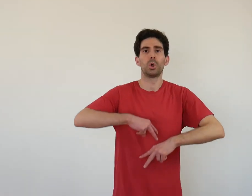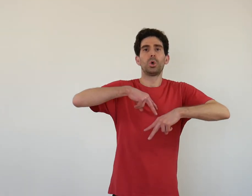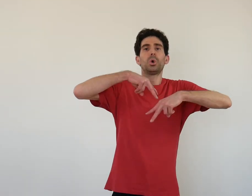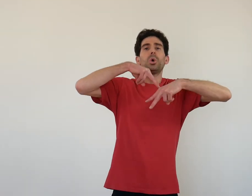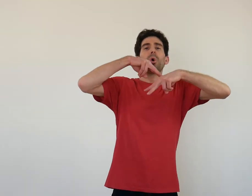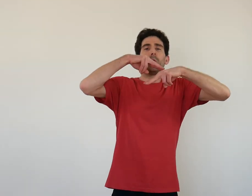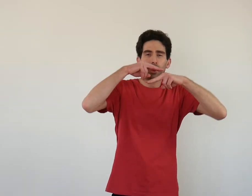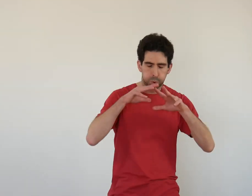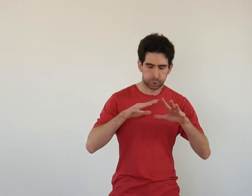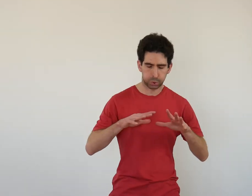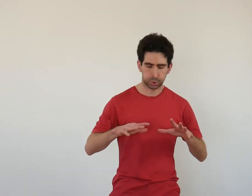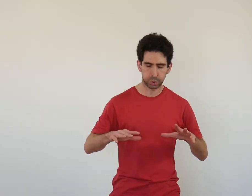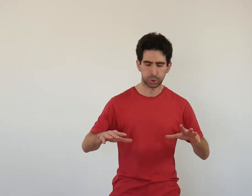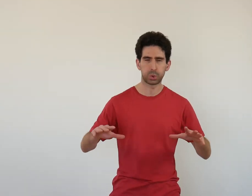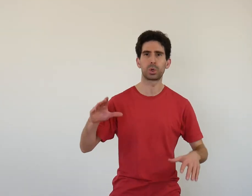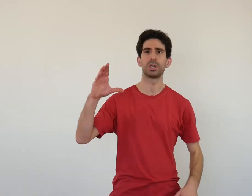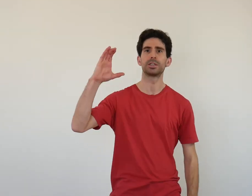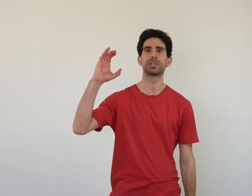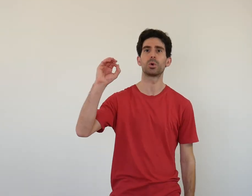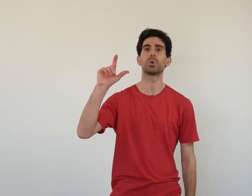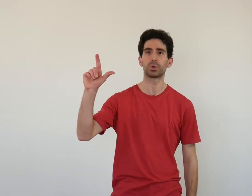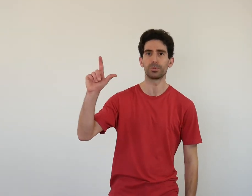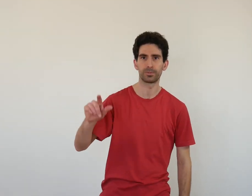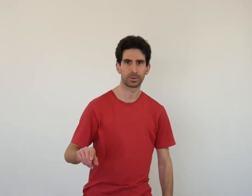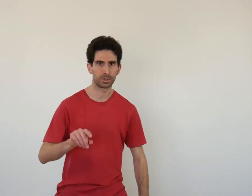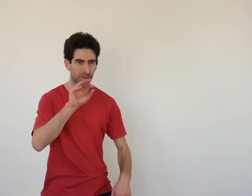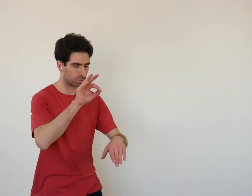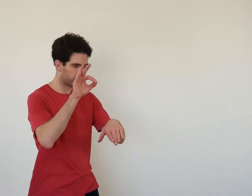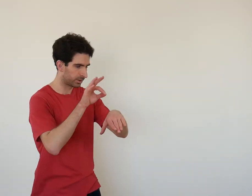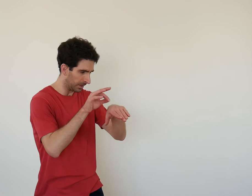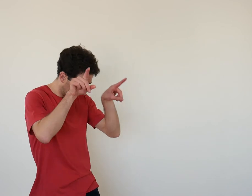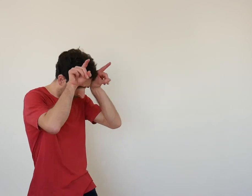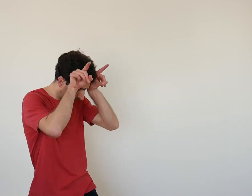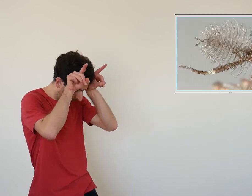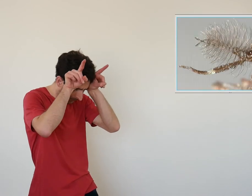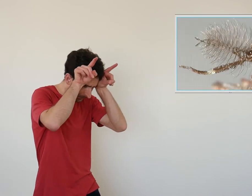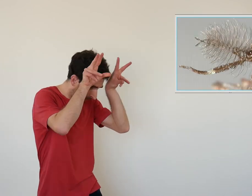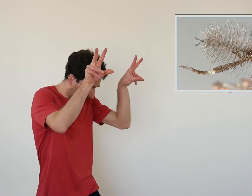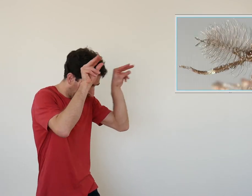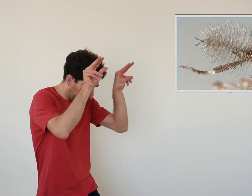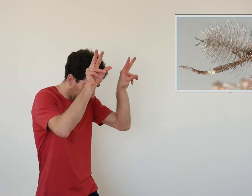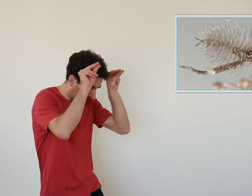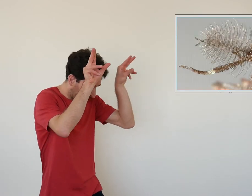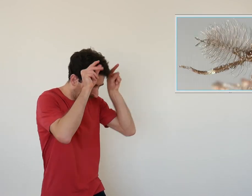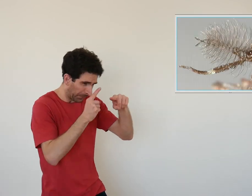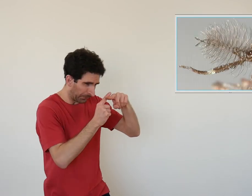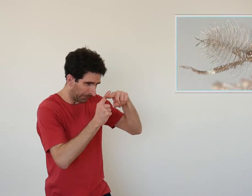Lors de l'expiration, du CO2 est émis. Il est capté par les antennes du moustique.